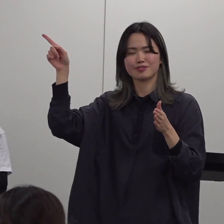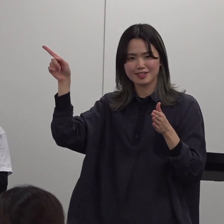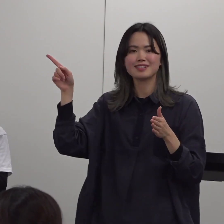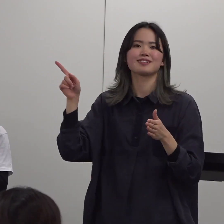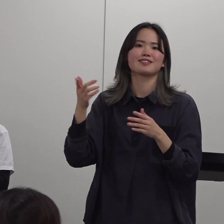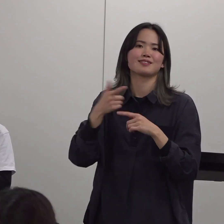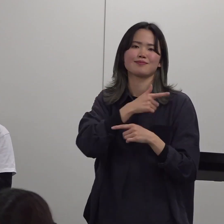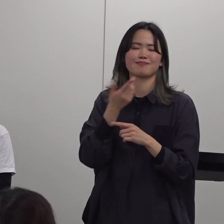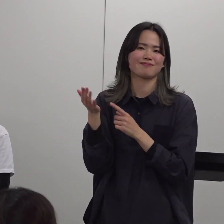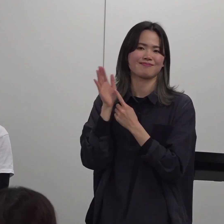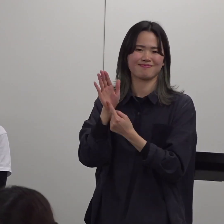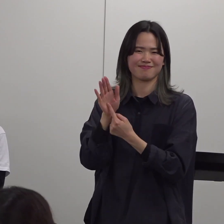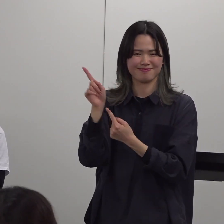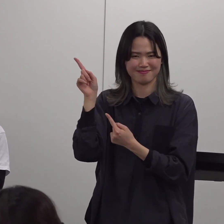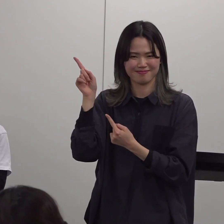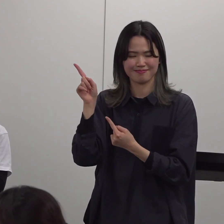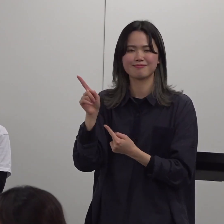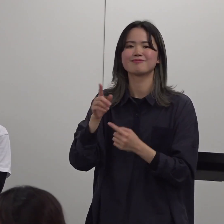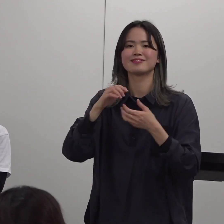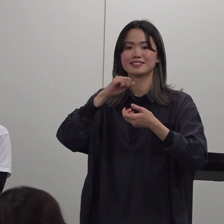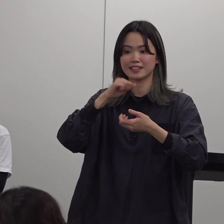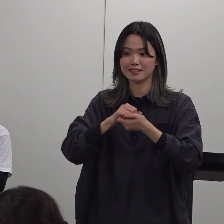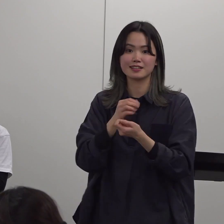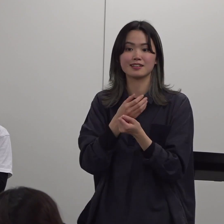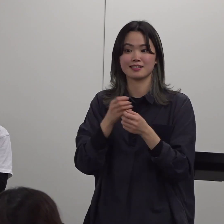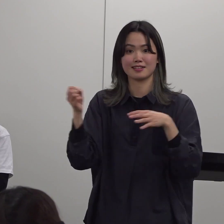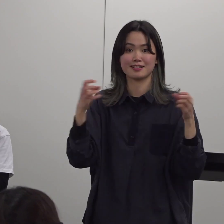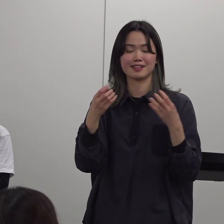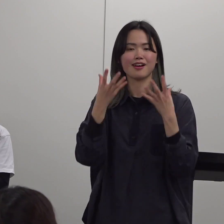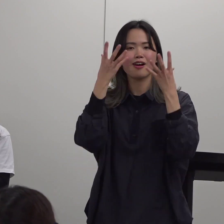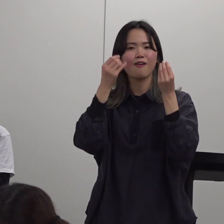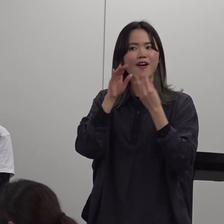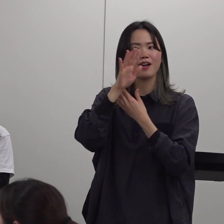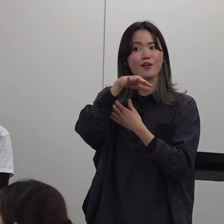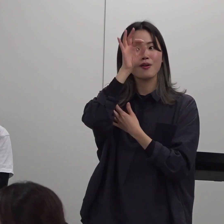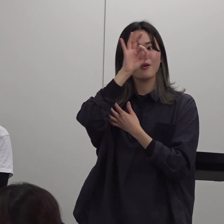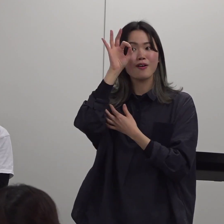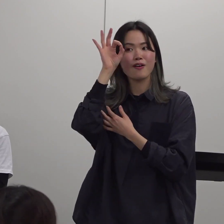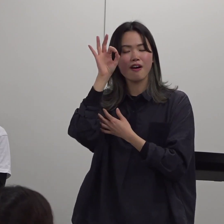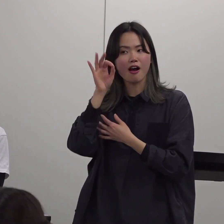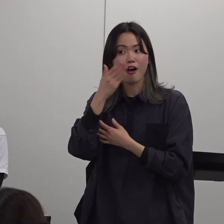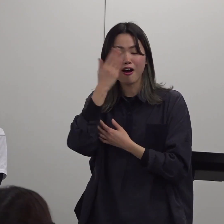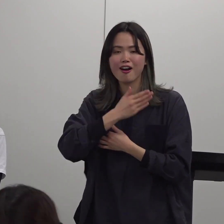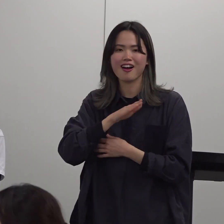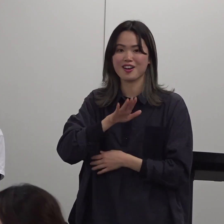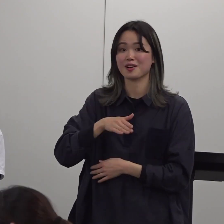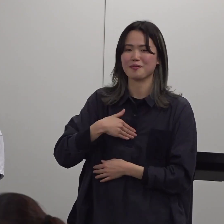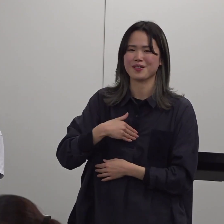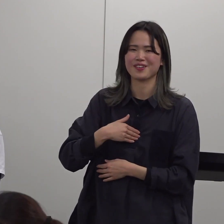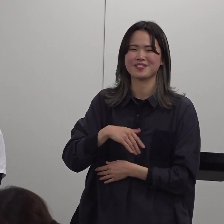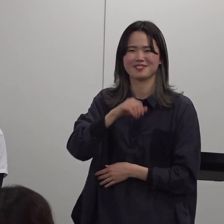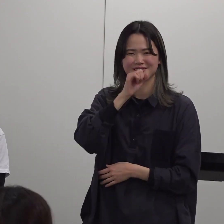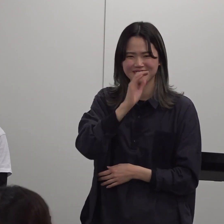ぜひ帰りにね見ていただけたら新しい発見 あるかもしれないです ありがとうございます